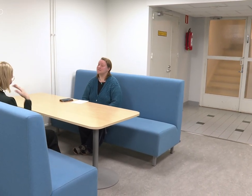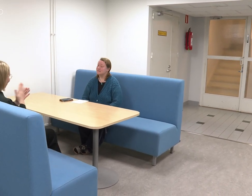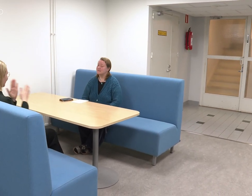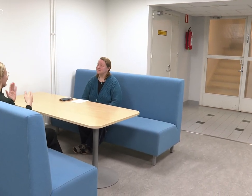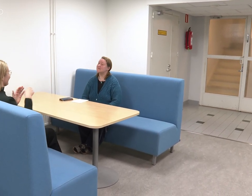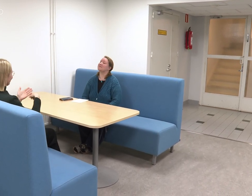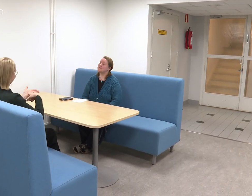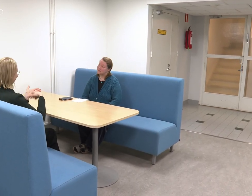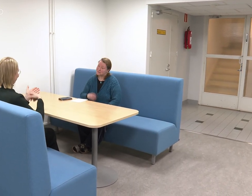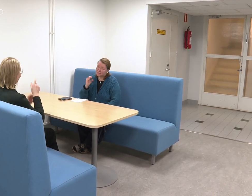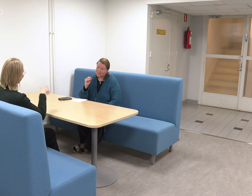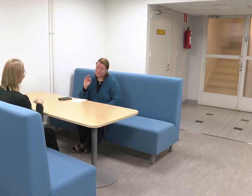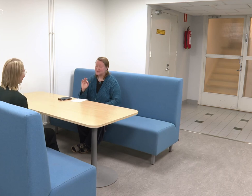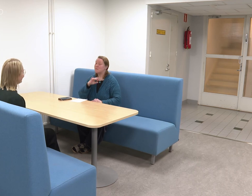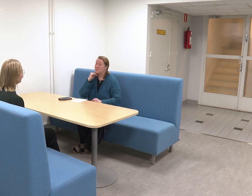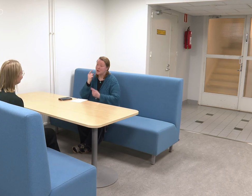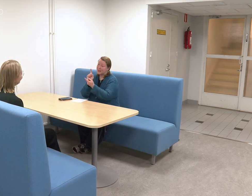Kiva, kun pääsit tekemään haastattelua. -Mukava tavata.